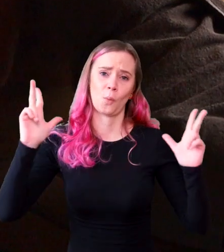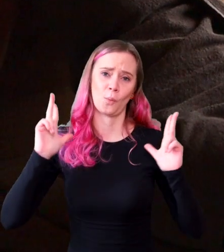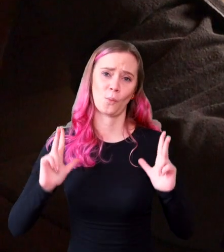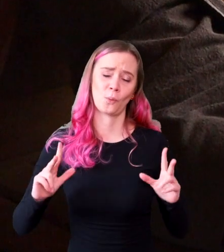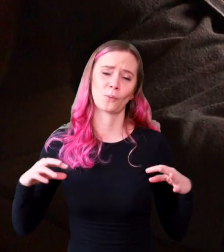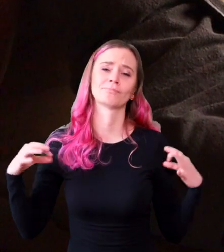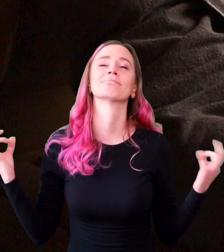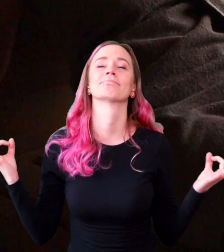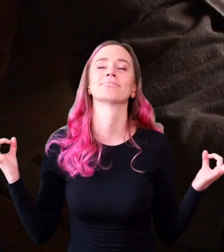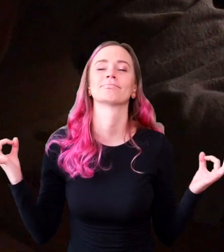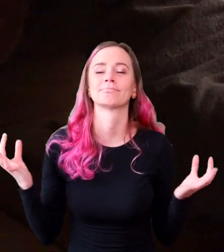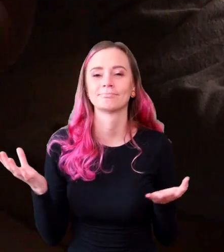Fakt relax! Mmm :)